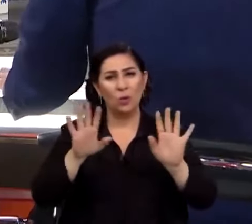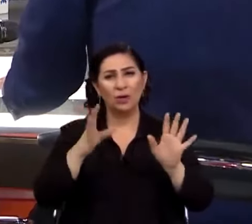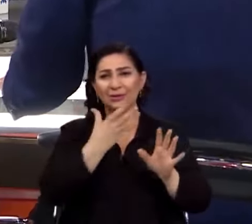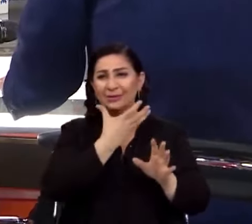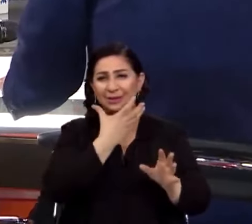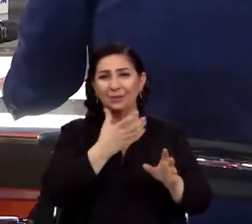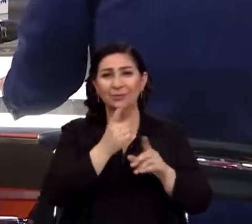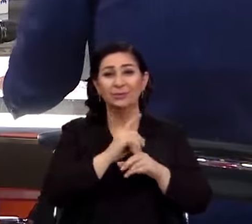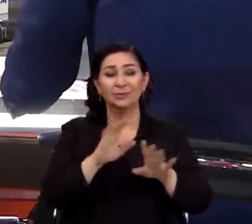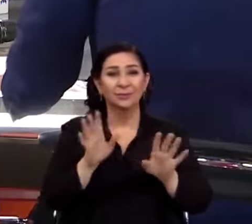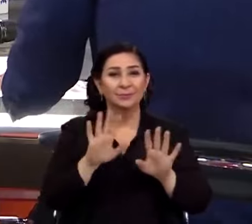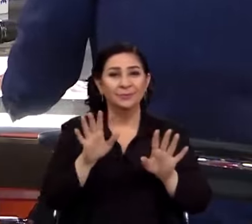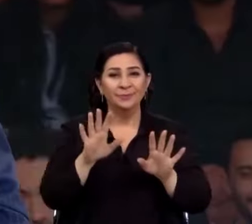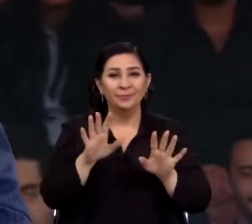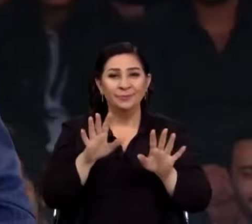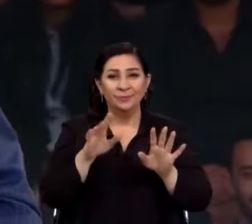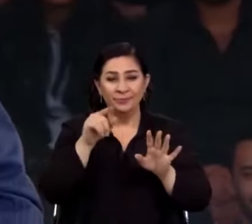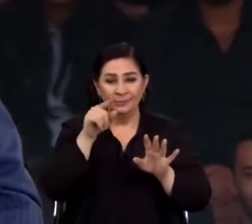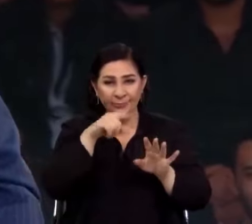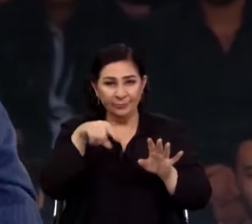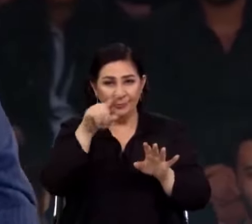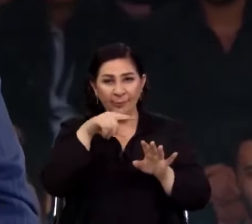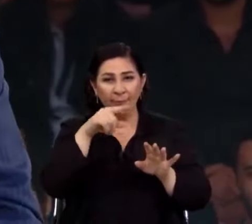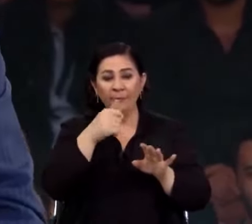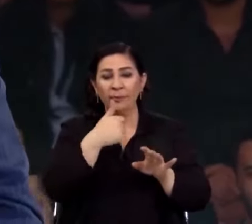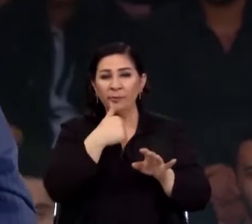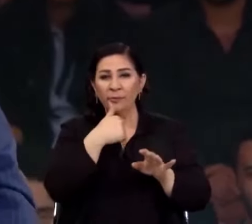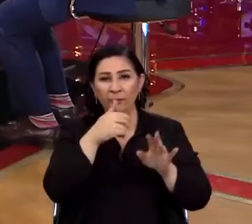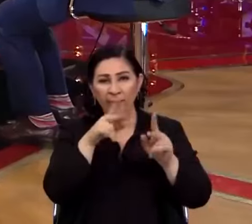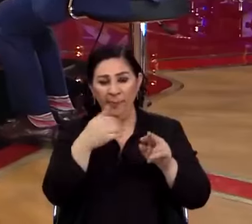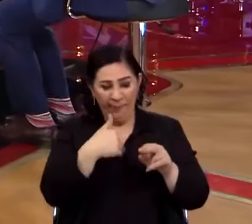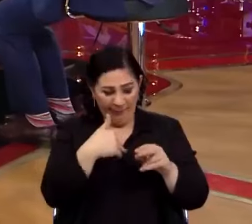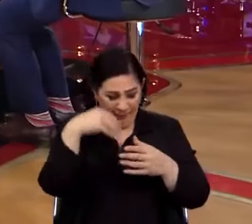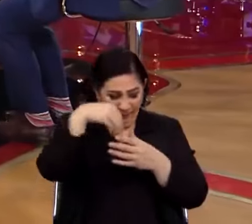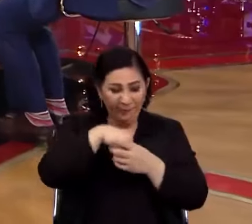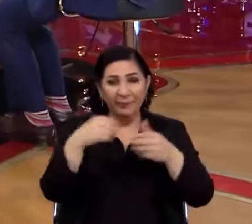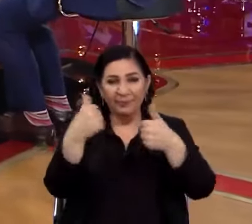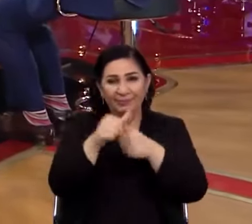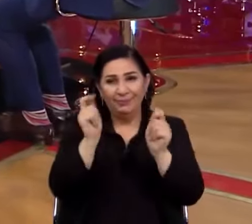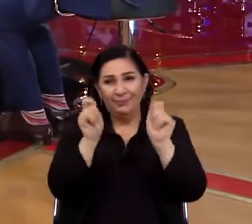bir konu y Siz de siz de böyle adamlarla Ben dahil evlenmek zorunda kalıyorsunuz